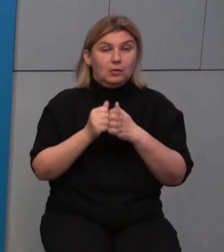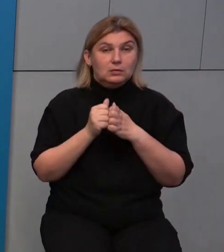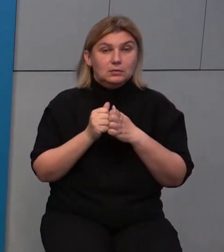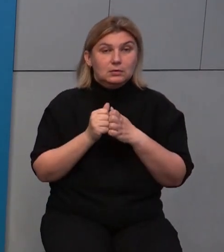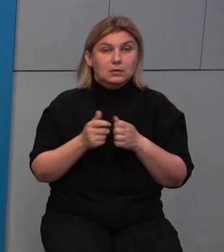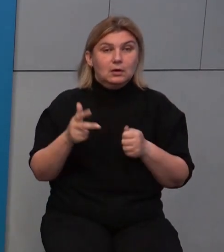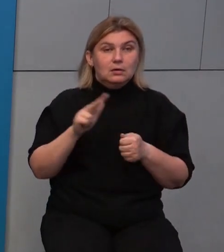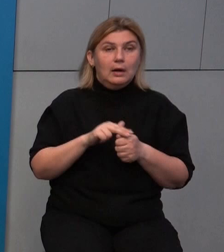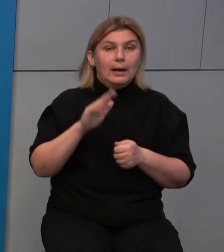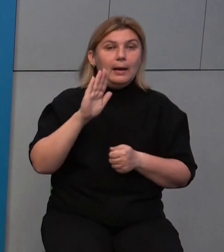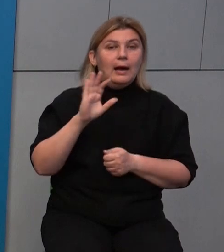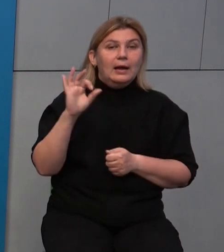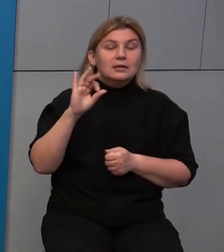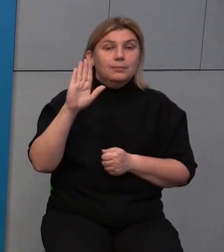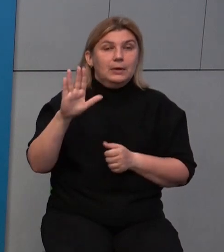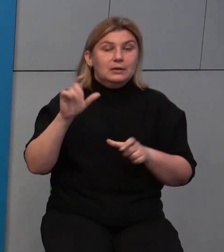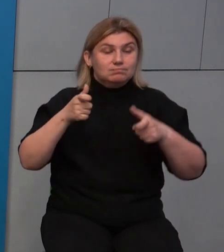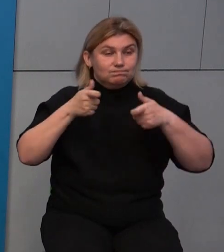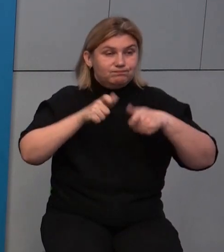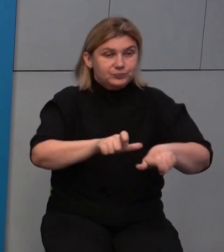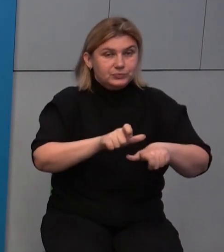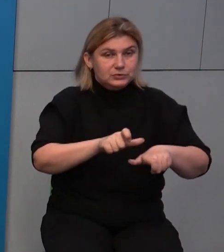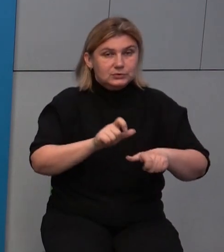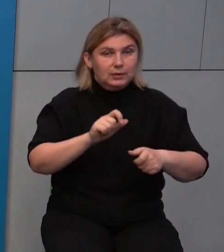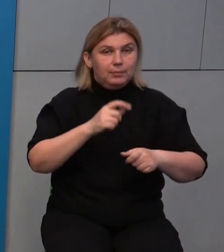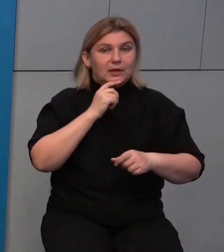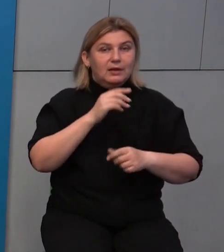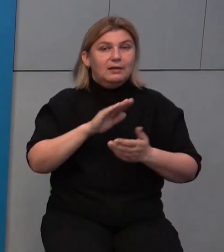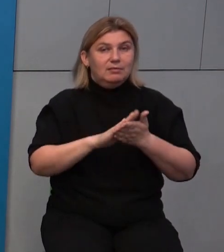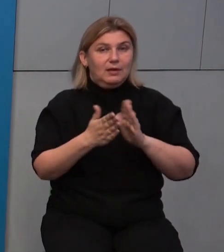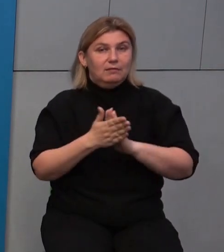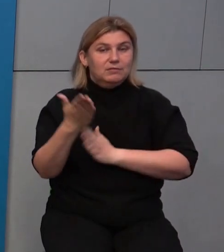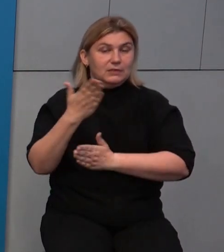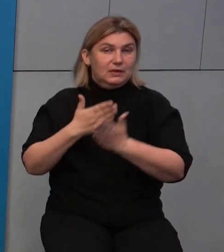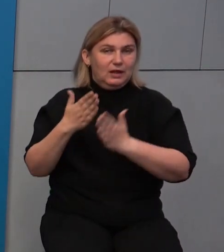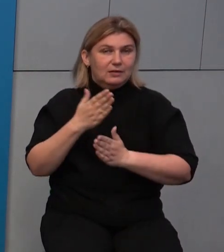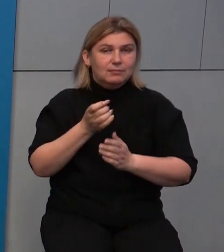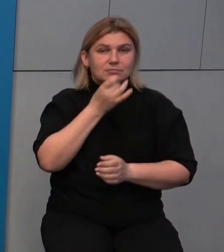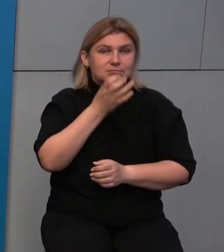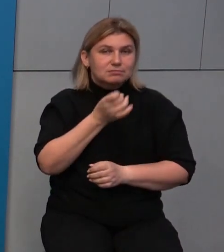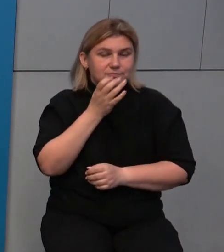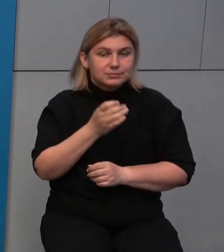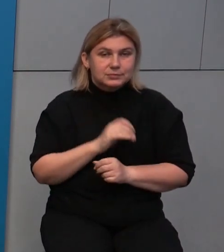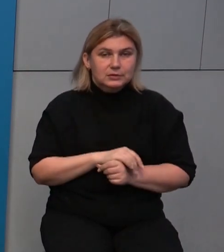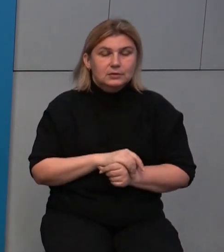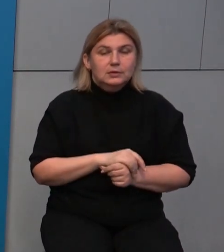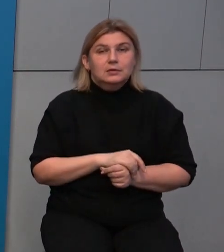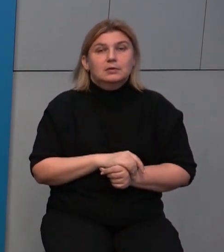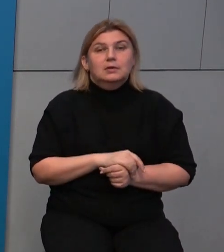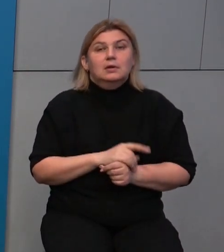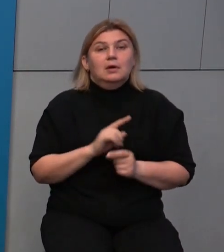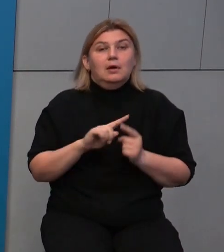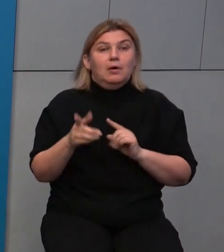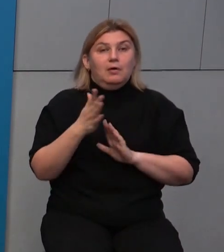bezpieka na przykład zmusiła do tego, żeby na siebie nawzajem donosili. Zresztą zaraz po wojnie mamy pogrom.